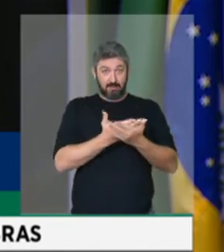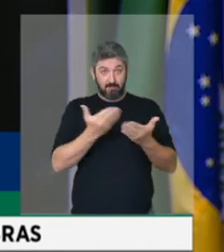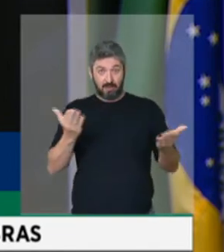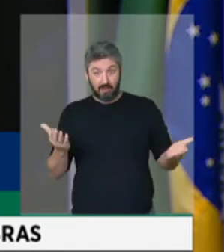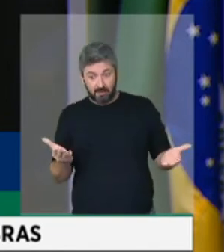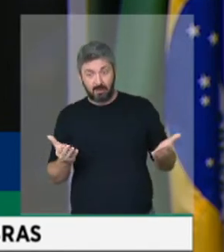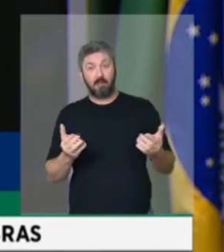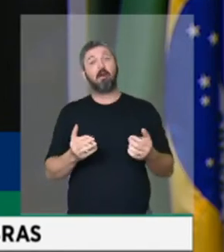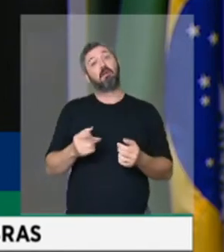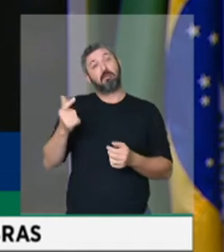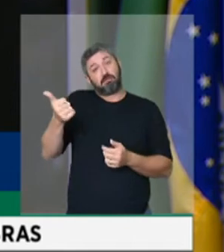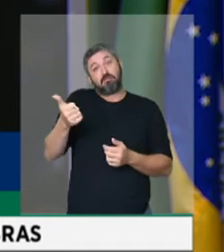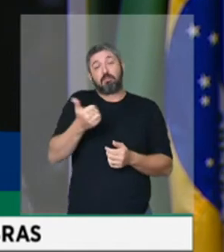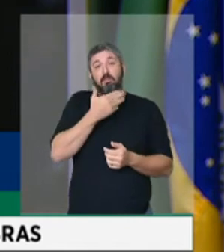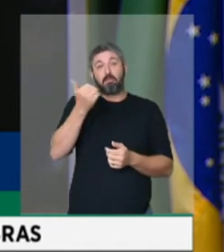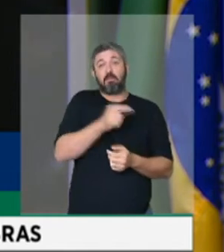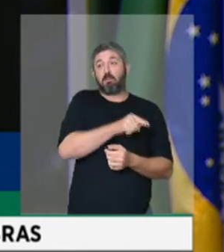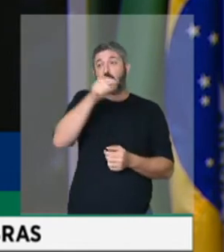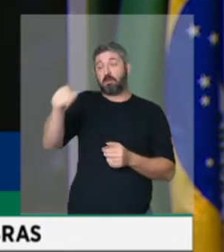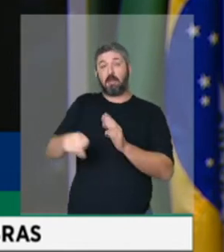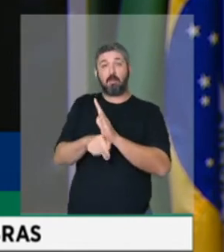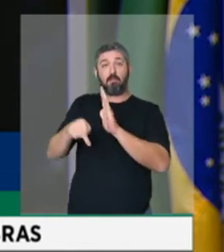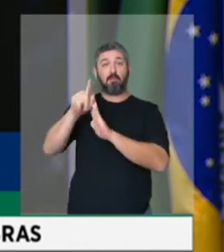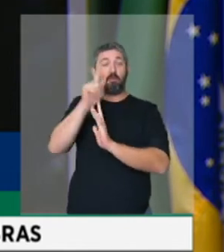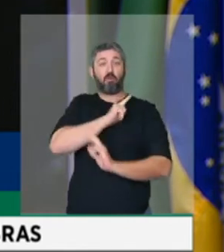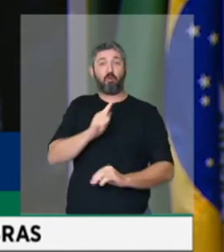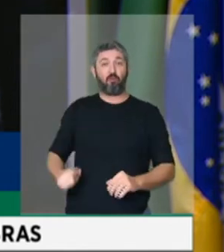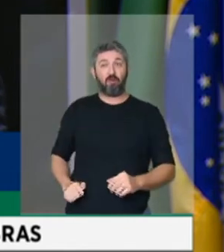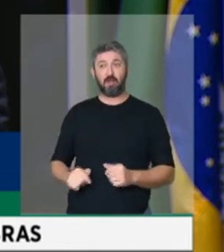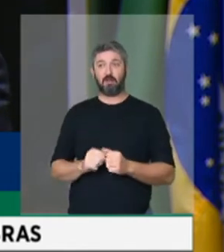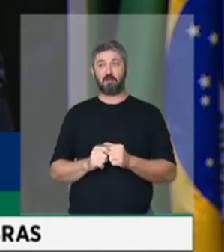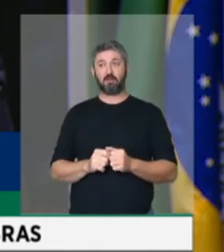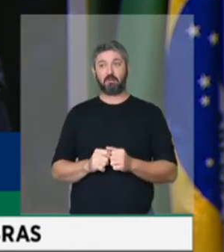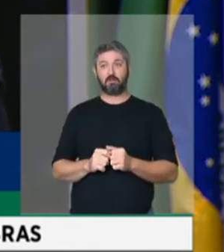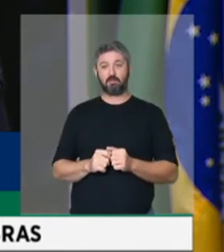TEM QUE FAZER UMA EXPLICAÇÃO DO PORQUÊ QUE É CONTRA A MP DO GOVERNO É VOSSA EXCELÊ